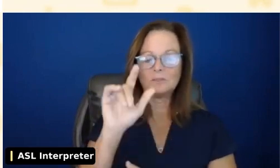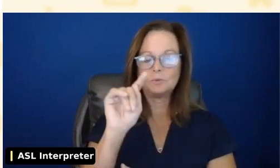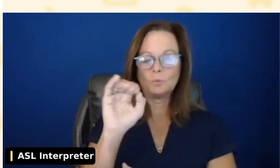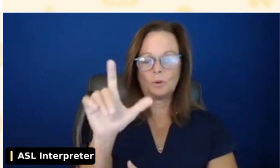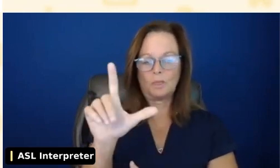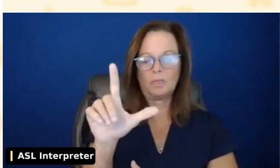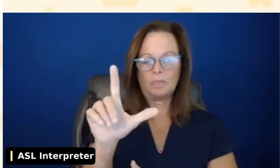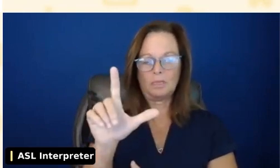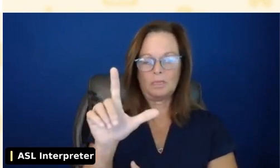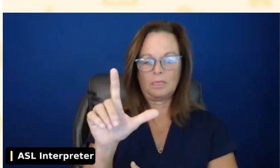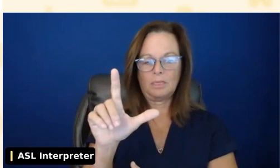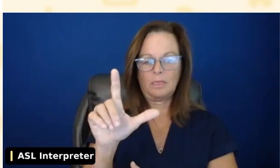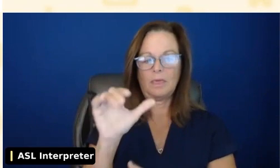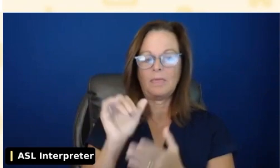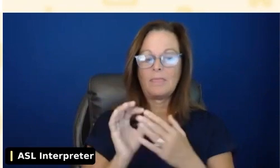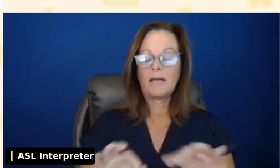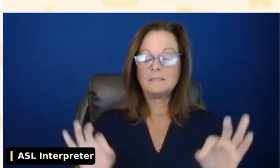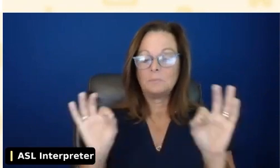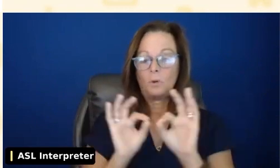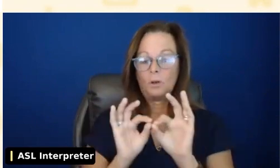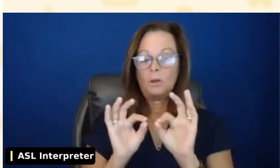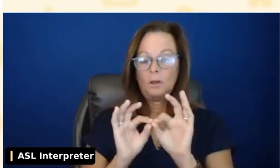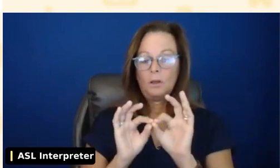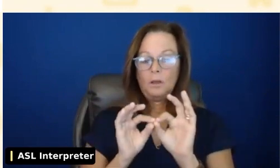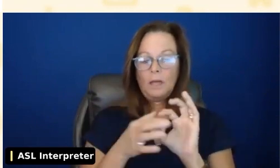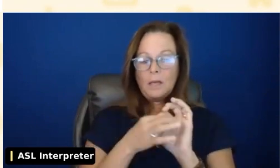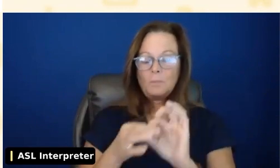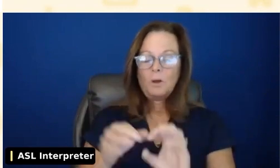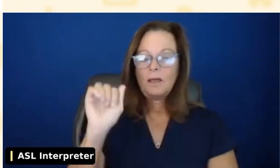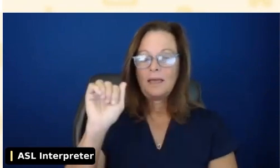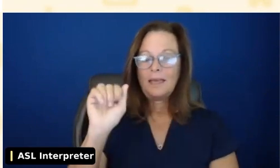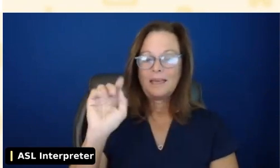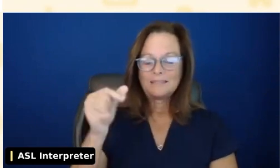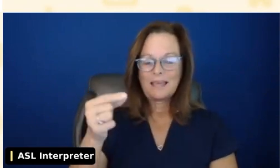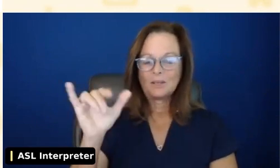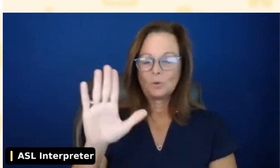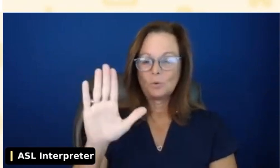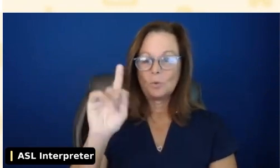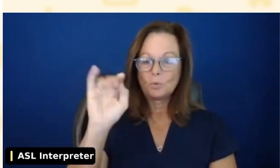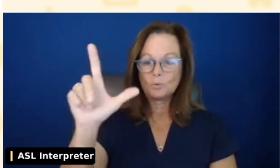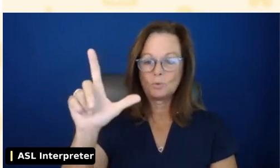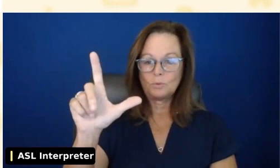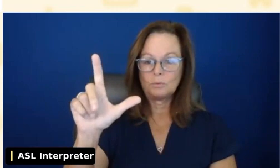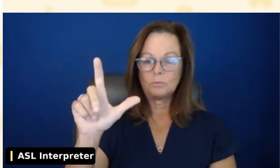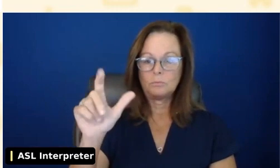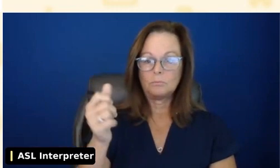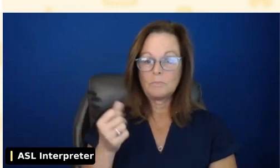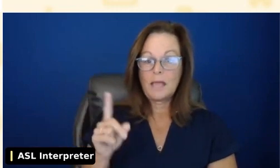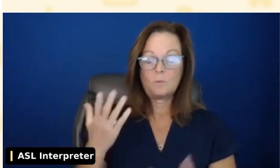Esto es importante si, como parte de tu equipo de creación de contenido, tienes a alguien que podría depender de la tecnología de asistencia